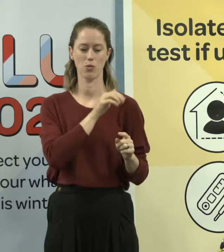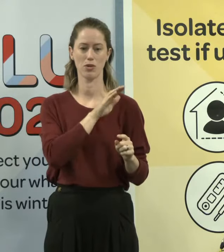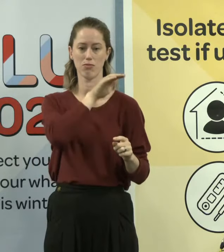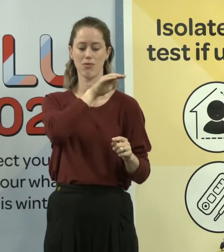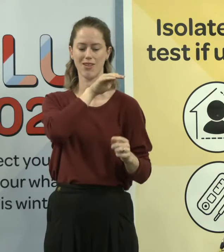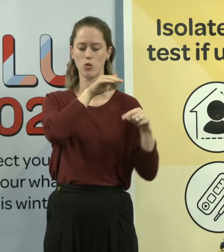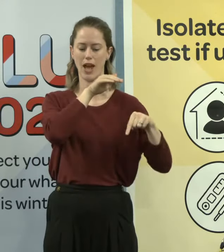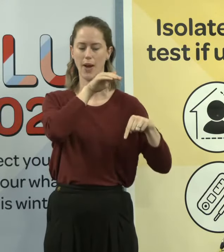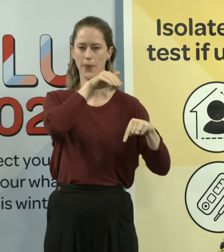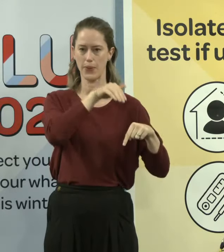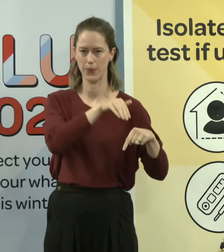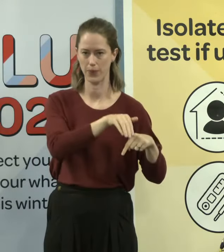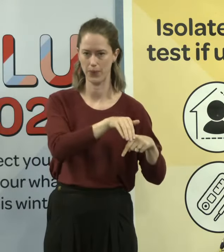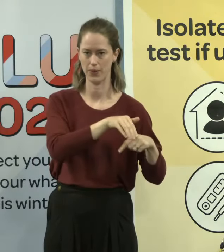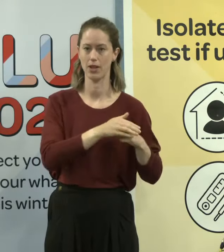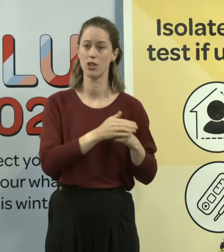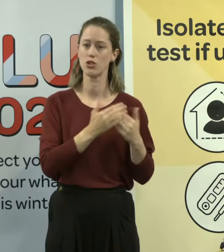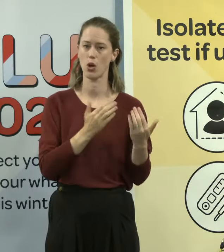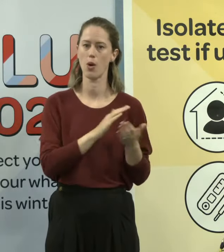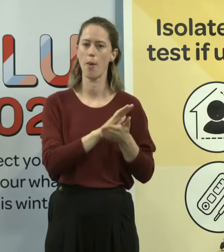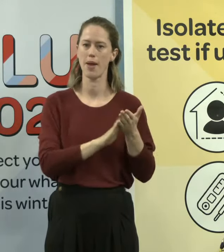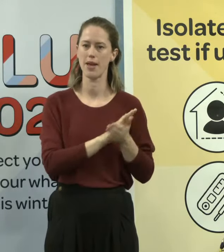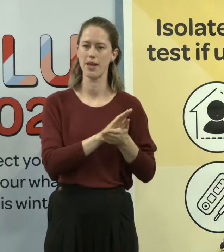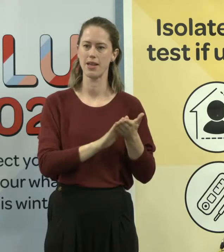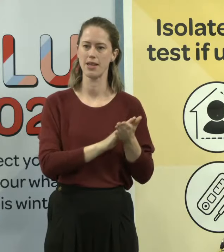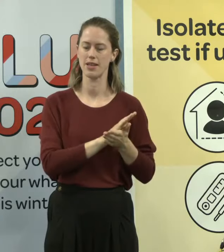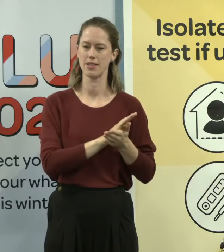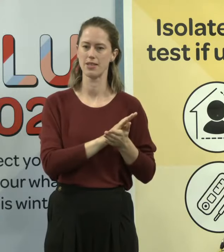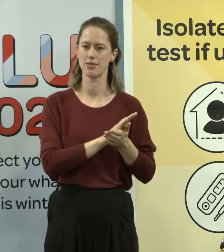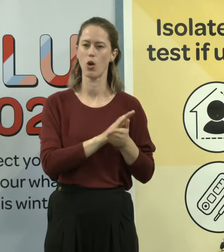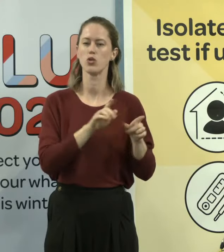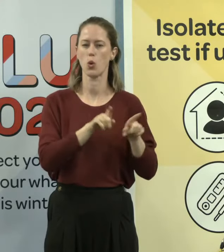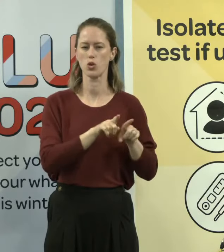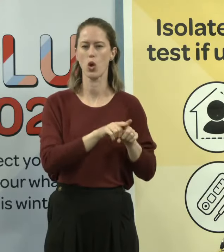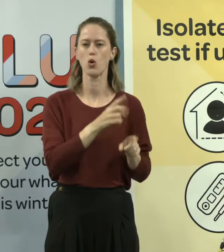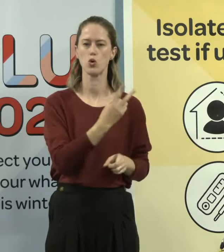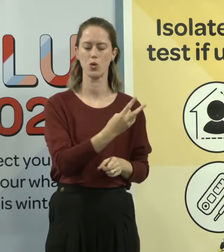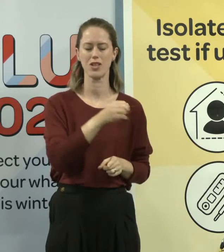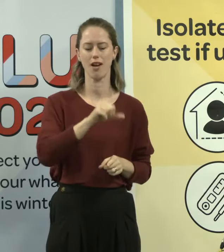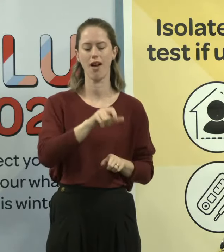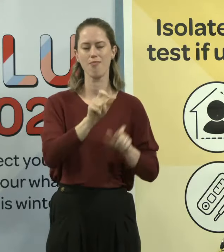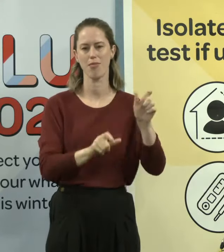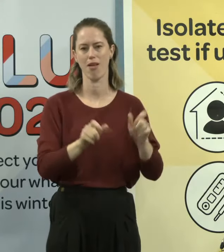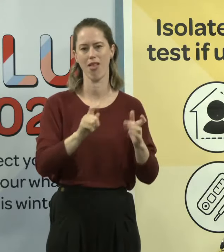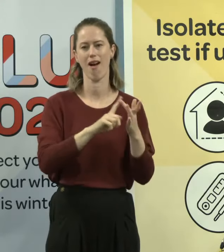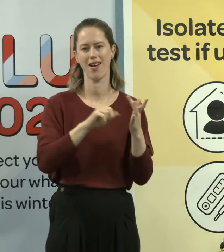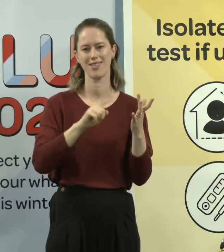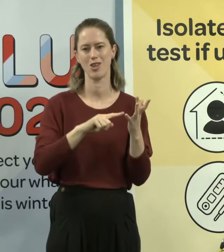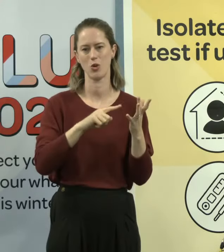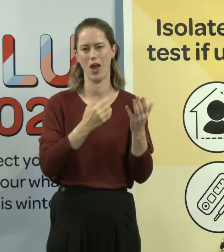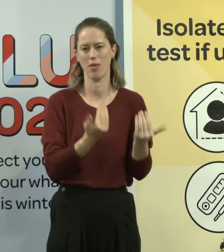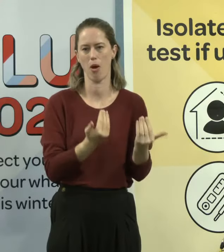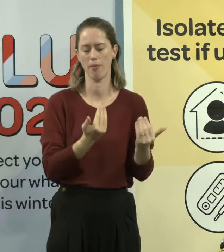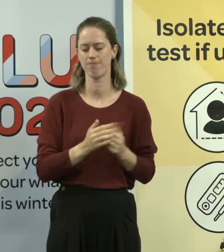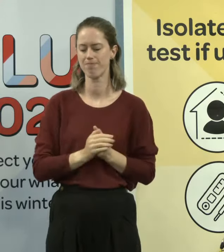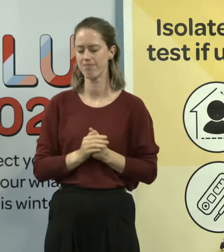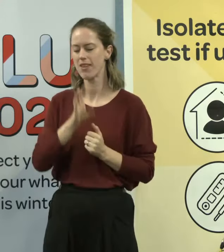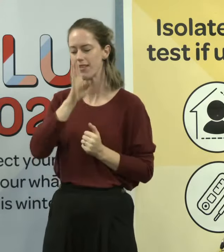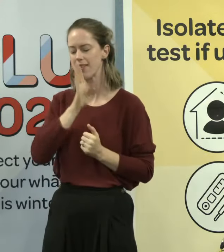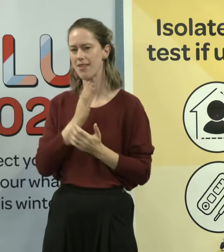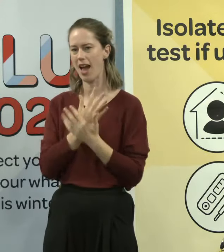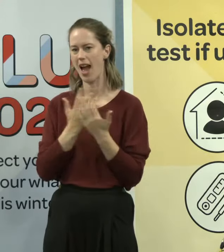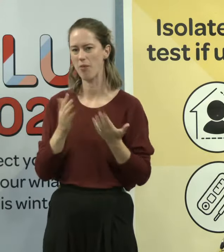639 tonu iwi i te hhipera, he